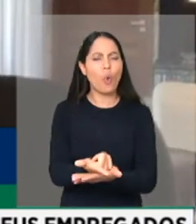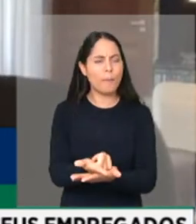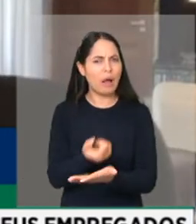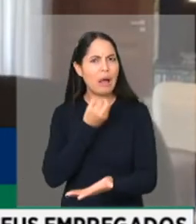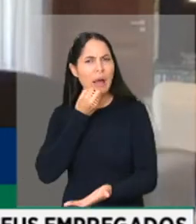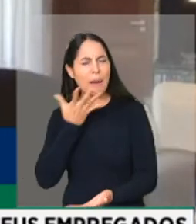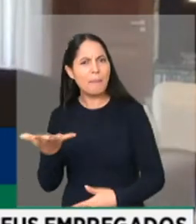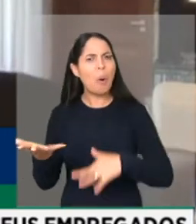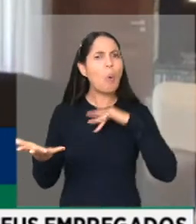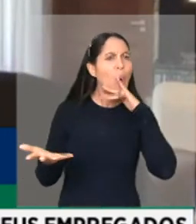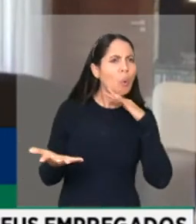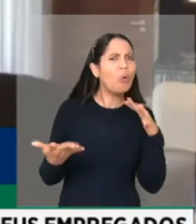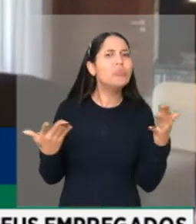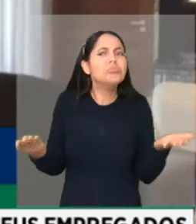PRÓPRIAS VACINAS PARA OS SEUS EMPRESÁRIOS, PARA OS SEUS